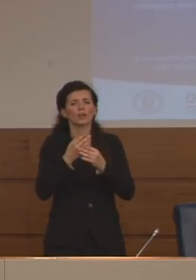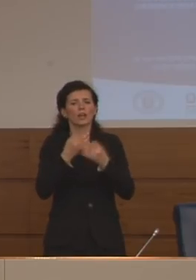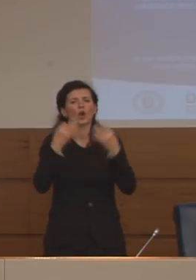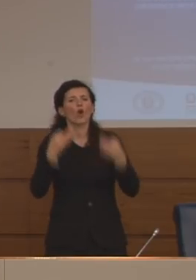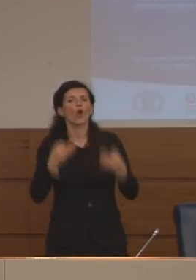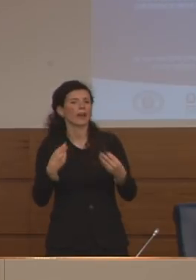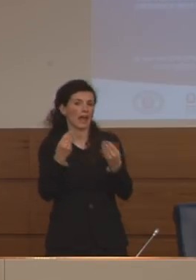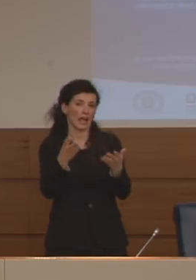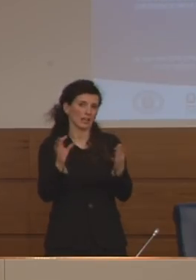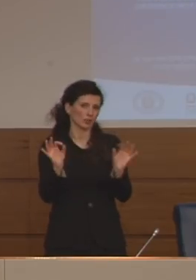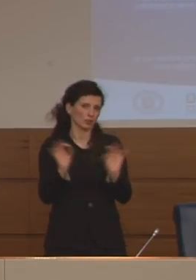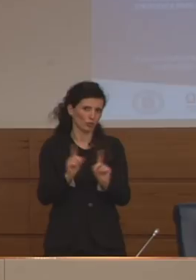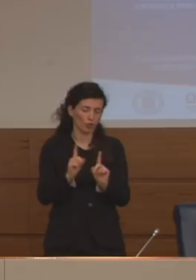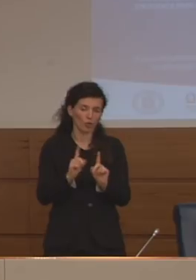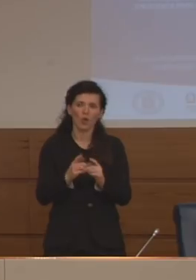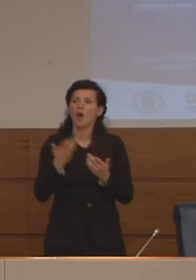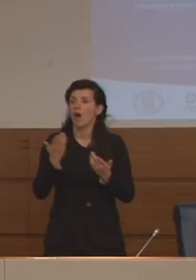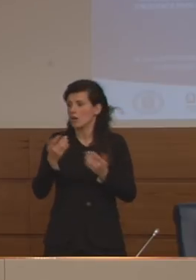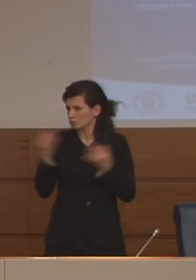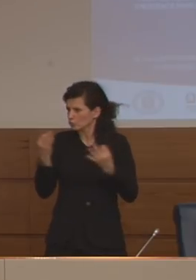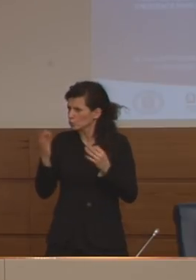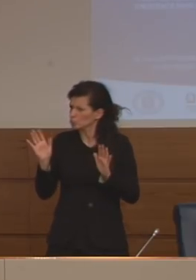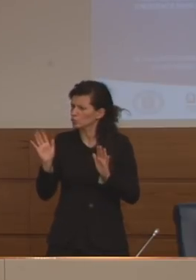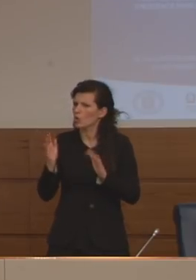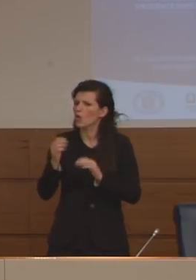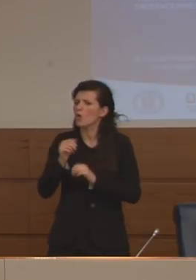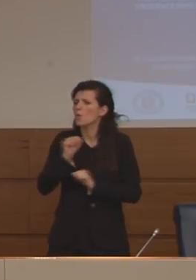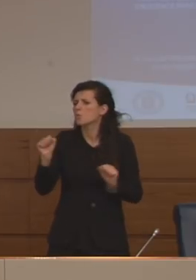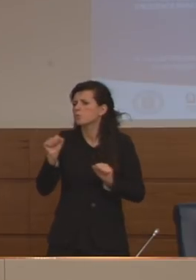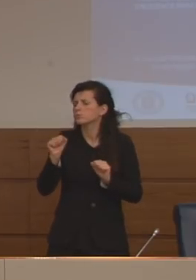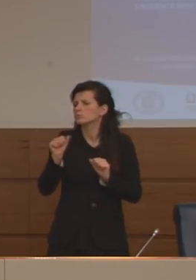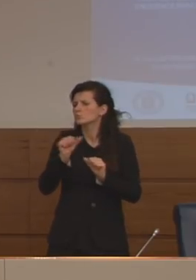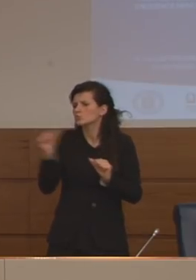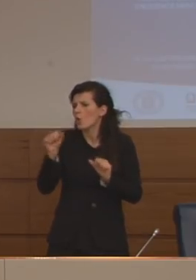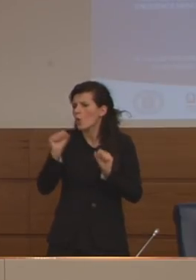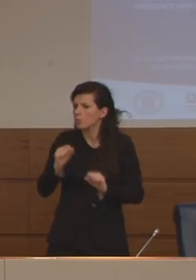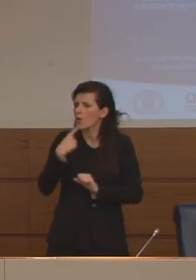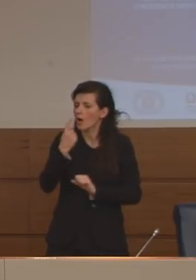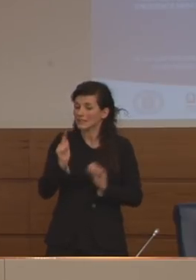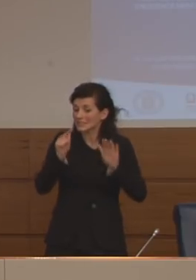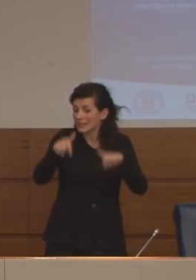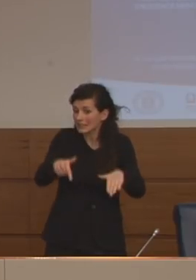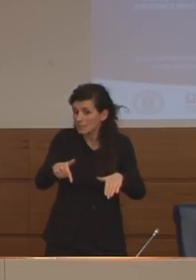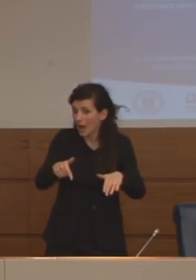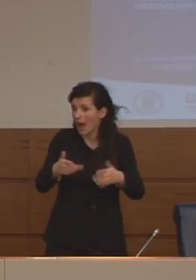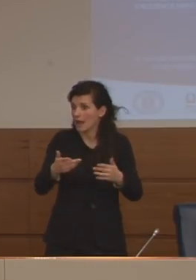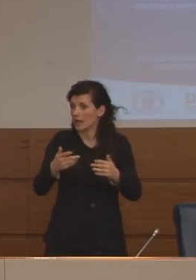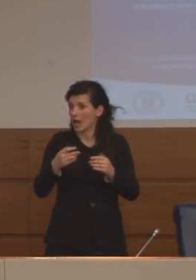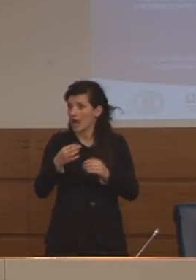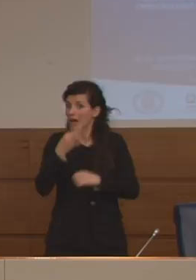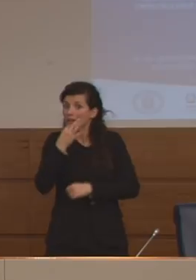Se entro la settimana, giusto un orizzonte temporale quando finirà? Se l'avete ovviamente, può essere che non si sa.